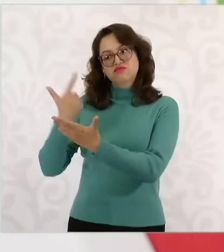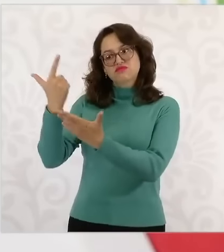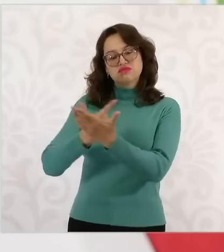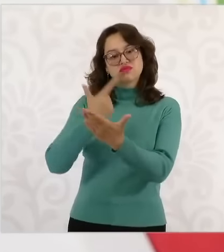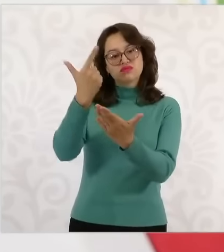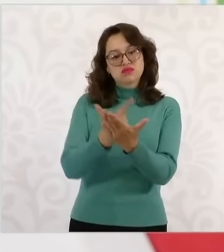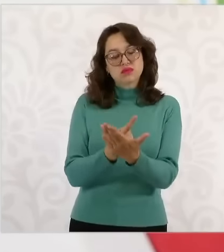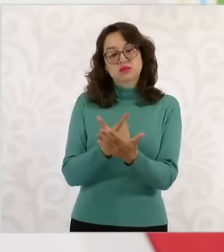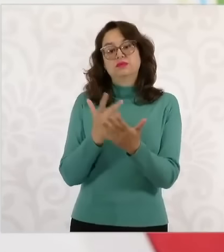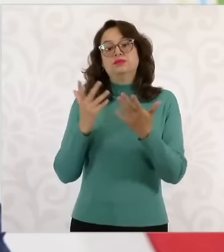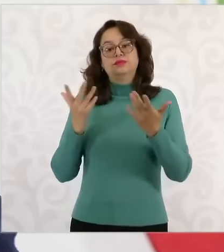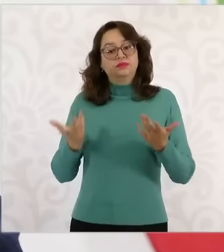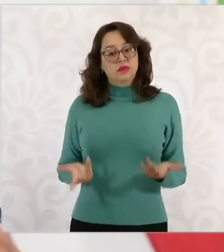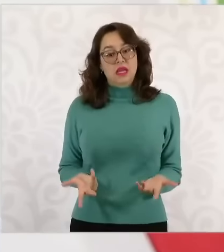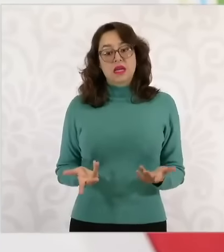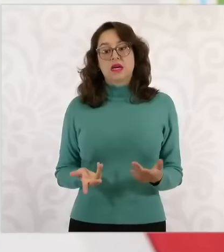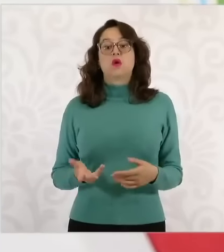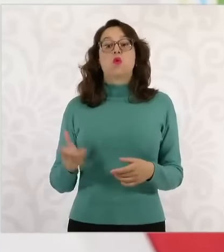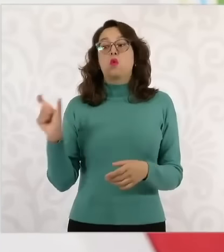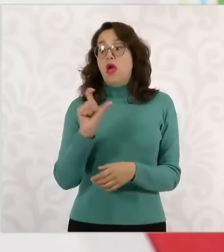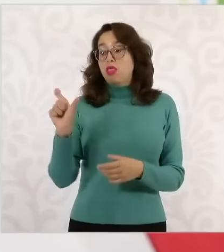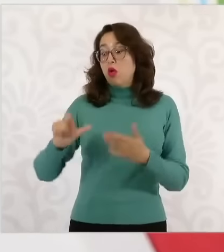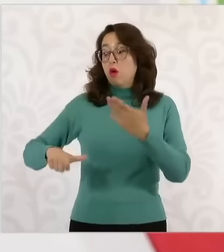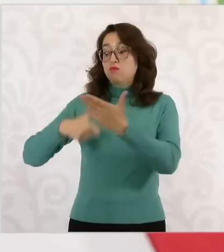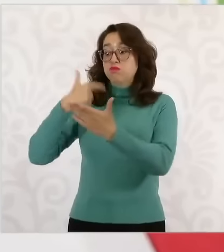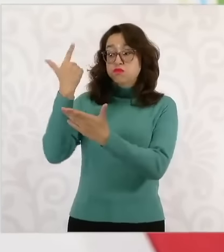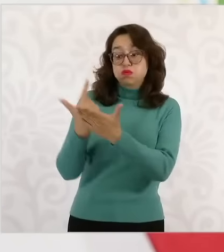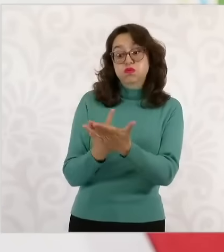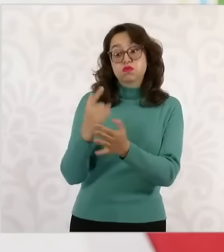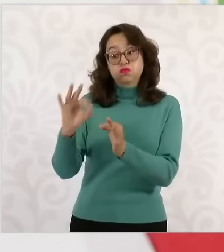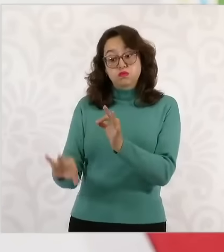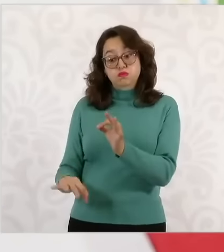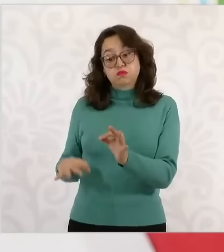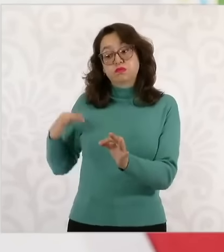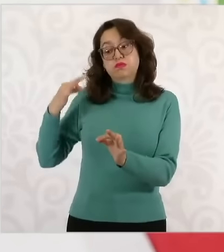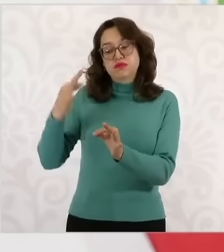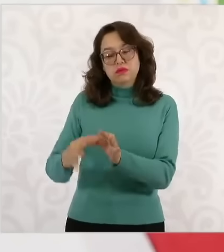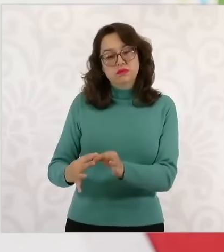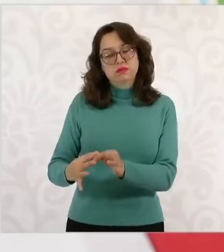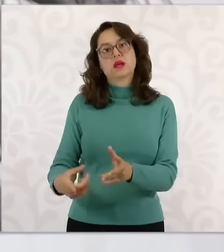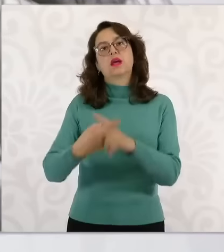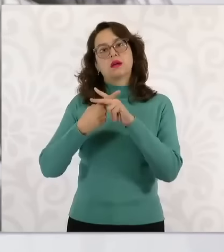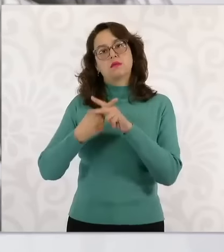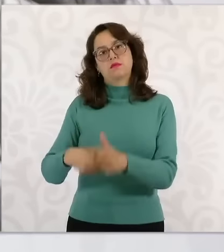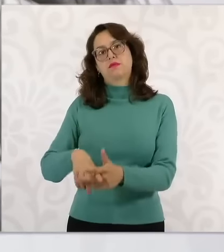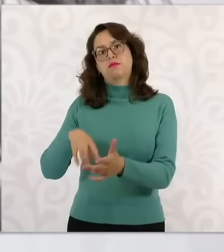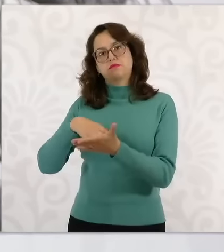termine su censo completa, se prepara para el primer apoyo. Después, a partir de los censos,